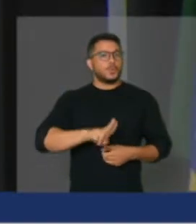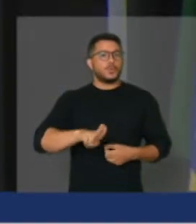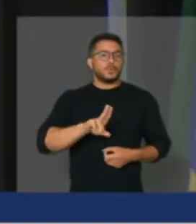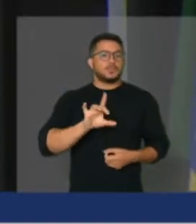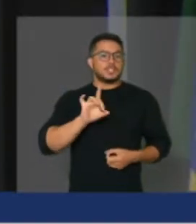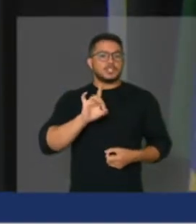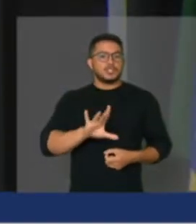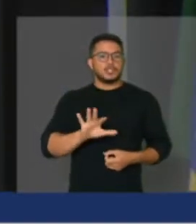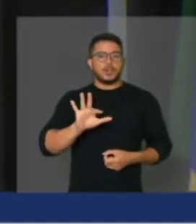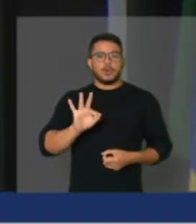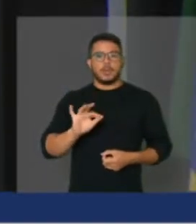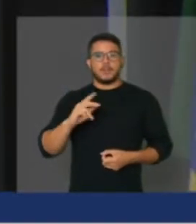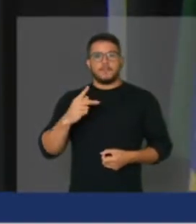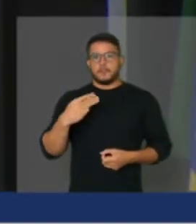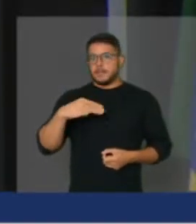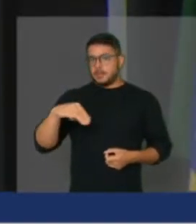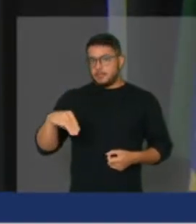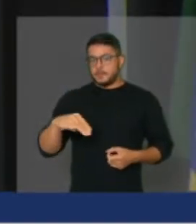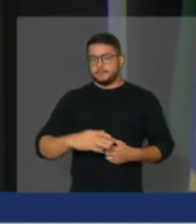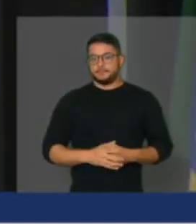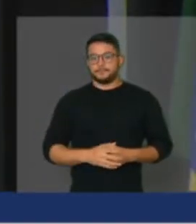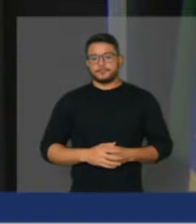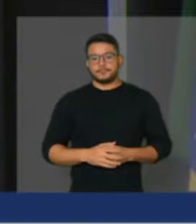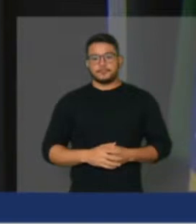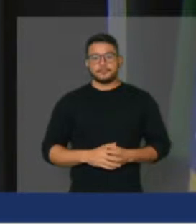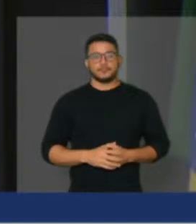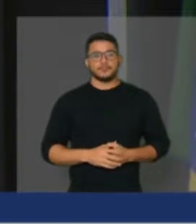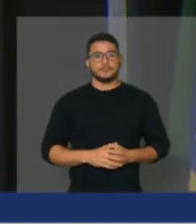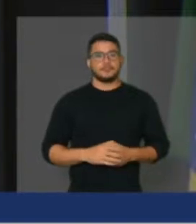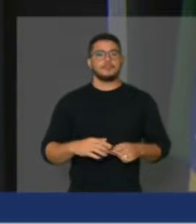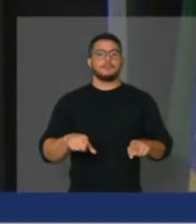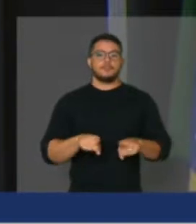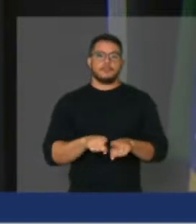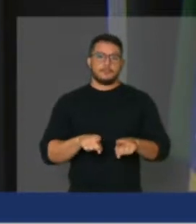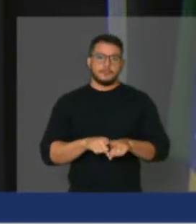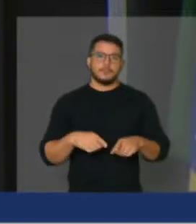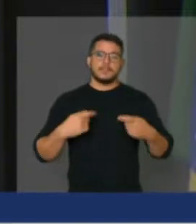BATENDO NA PORTA DE DEPUTADOS, NÉ ? E ASSIM A GENTE SEMPRE QUE PODE ESTÁ AJUDANDO E